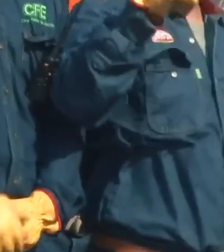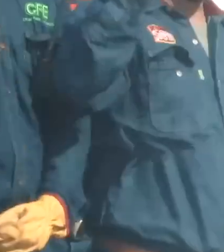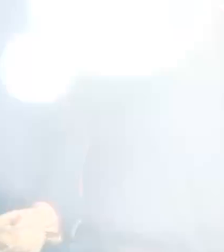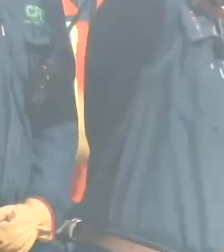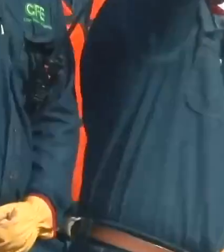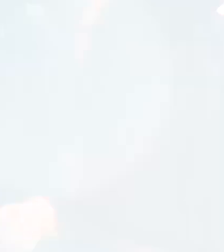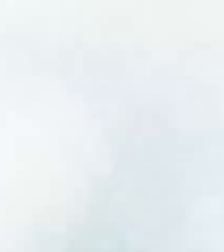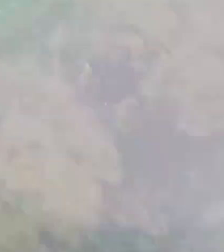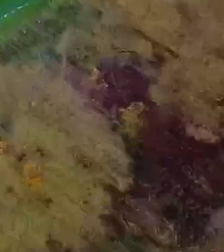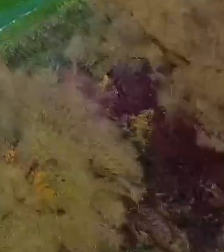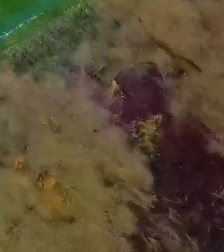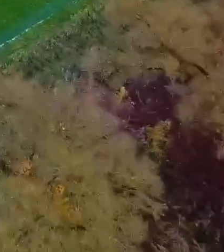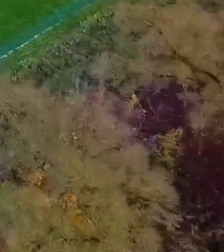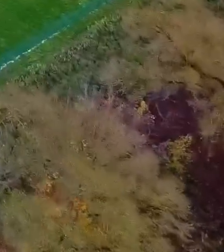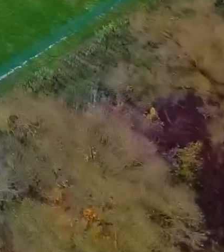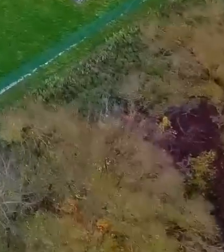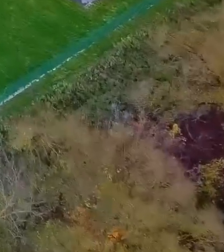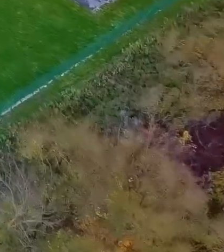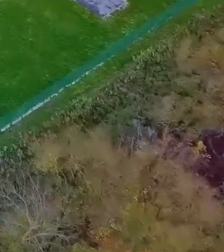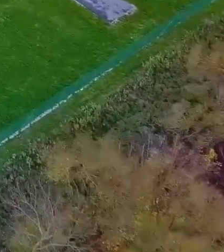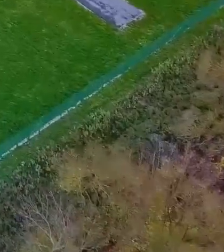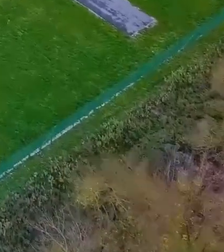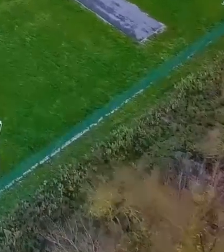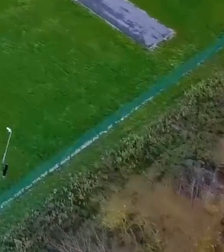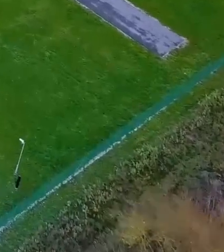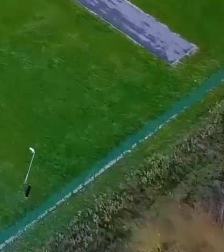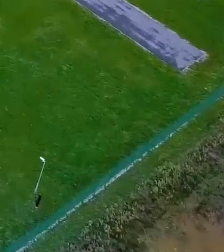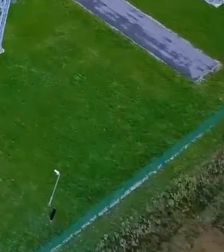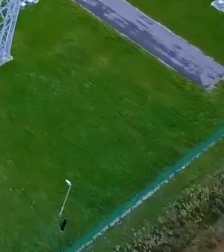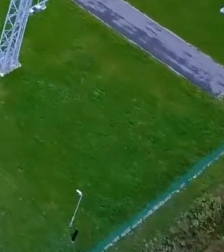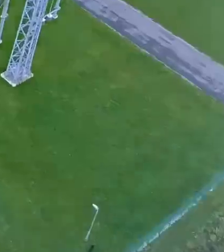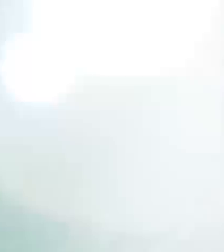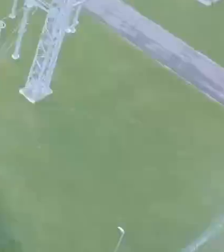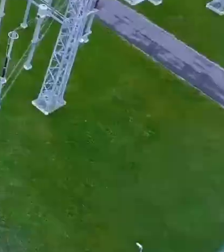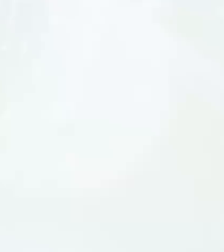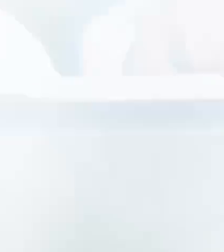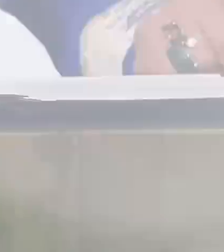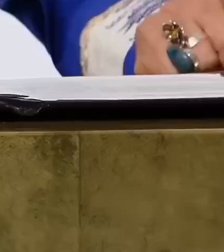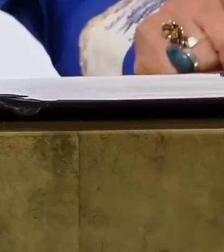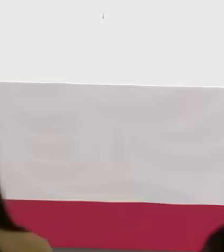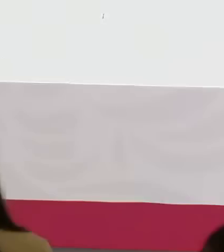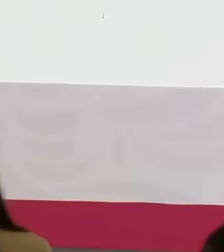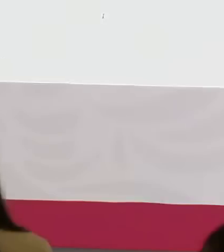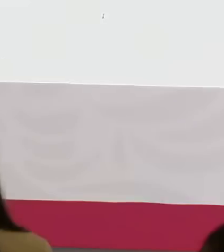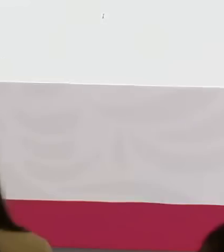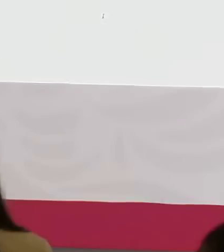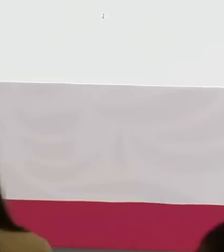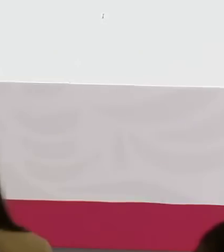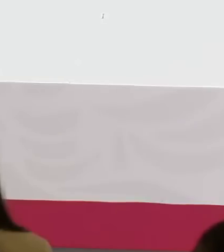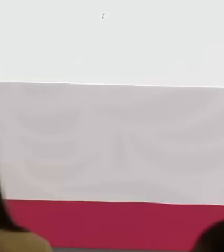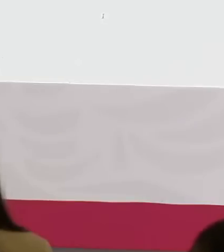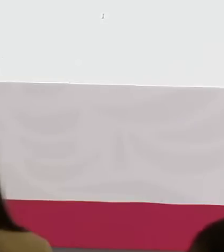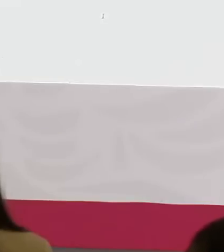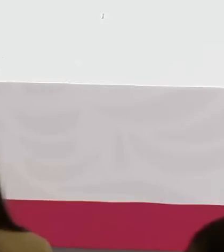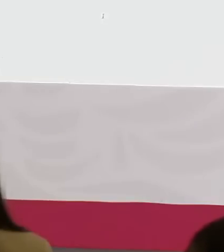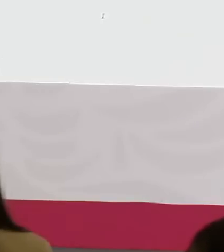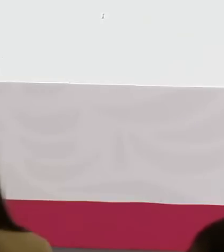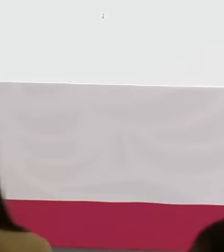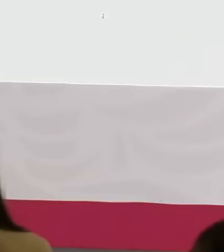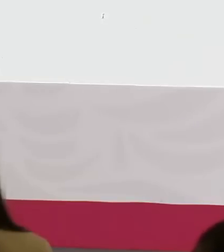México la presidenta de México firmó un conjunto de de leyes secundarias de la